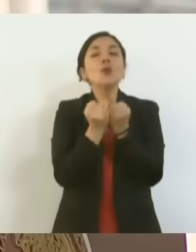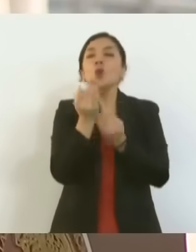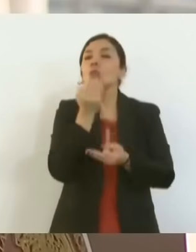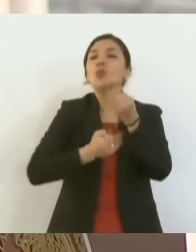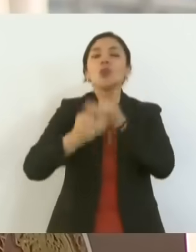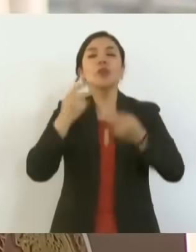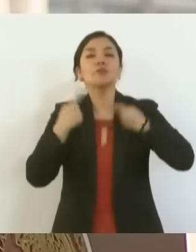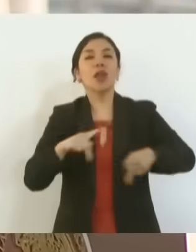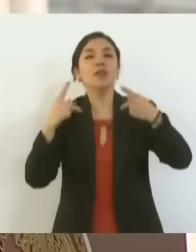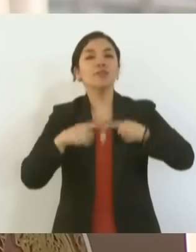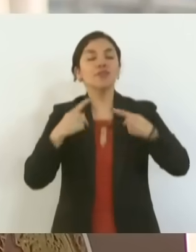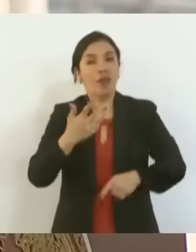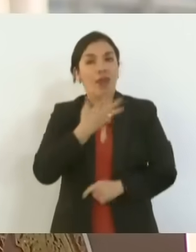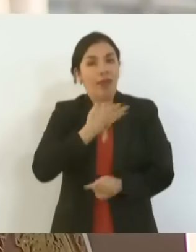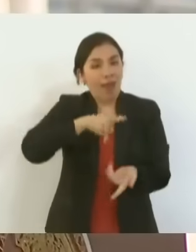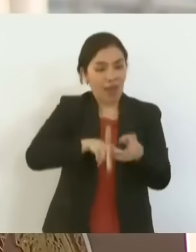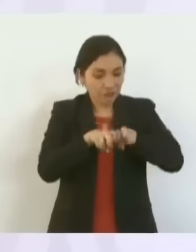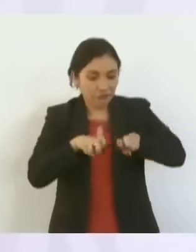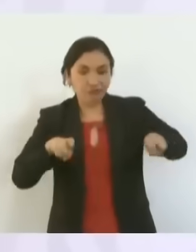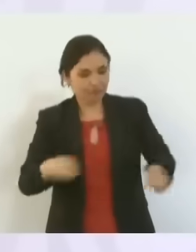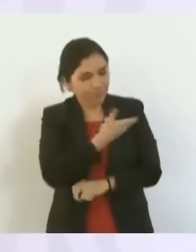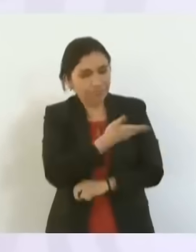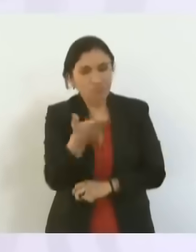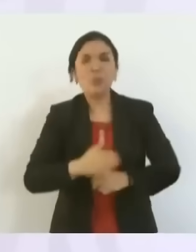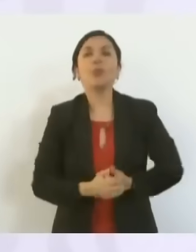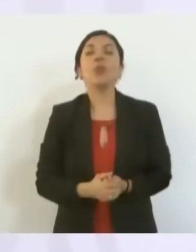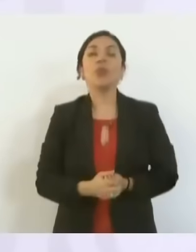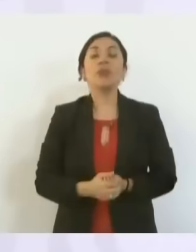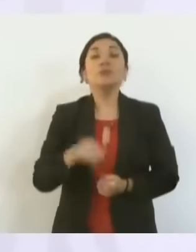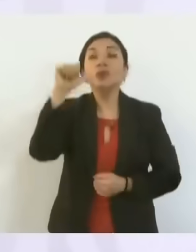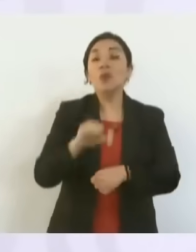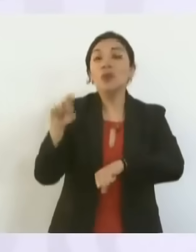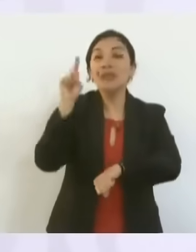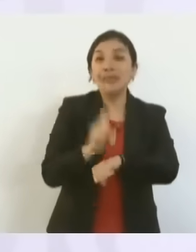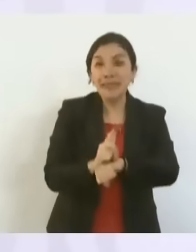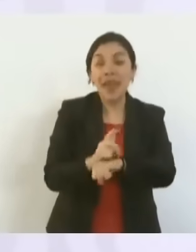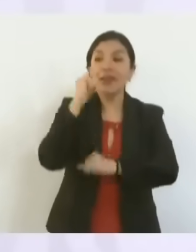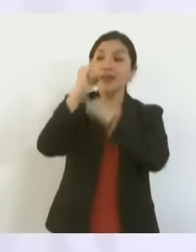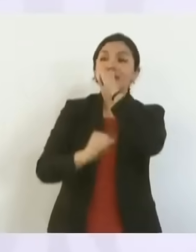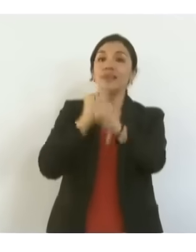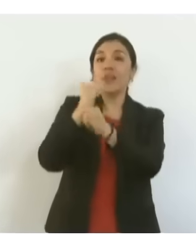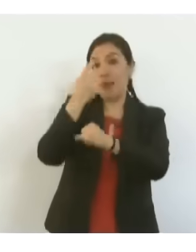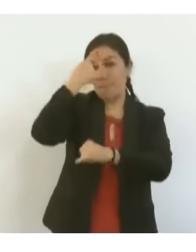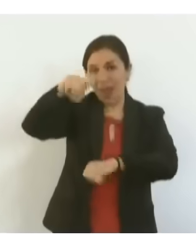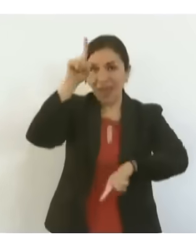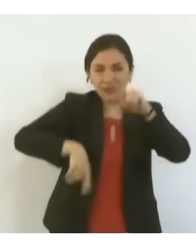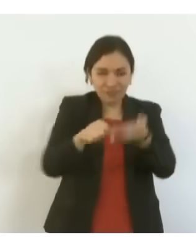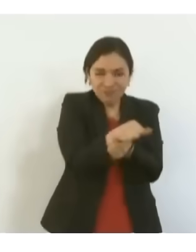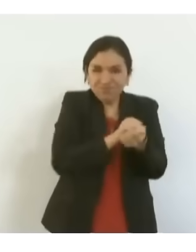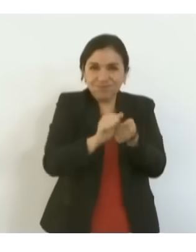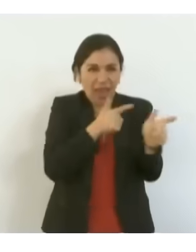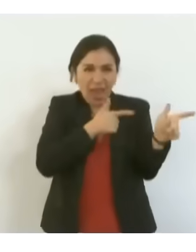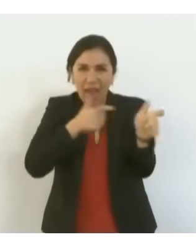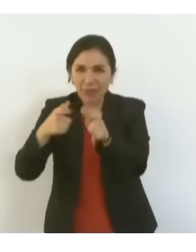los integrantes del presidium. Hoy en este día internacional de la destrucción de armas de fuego,